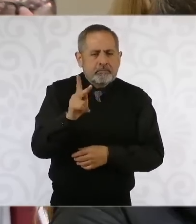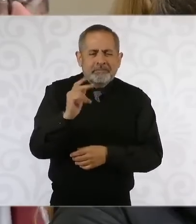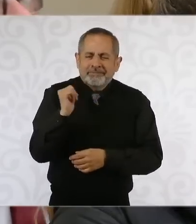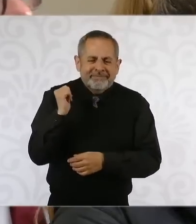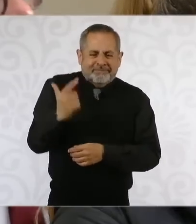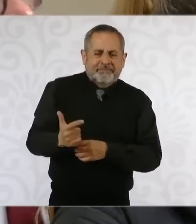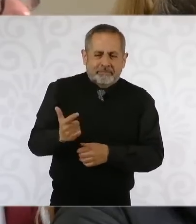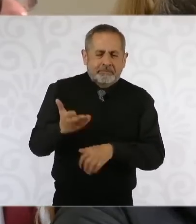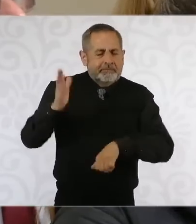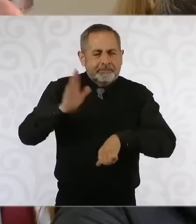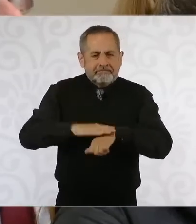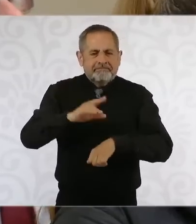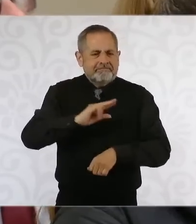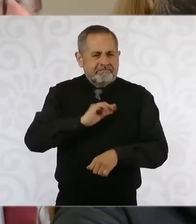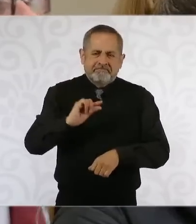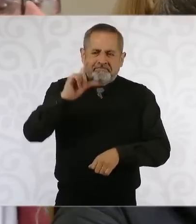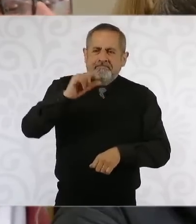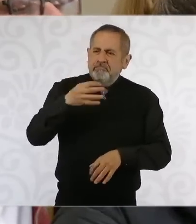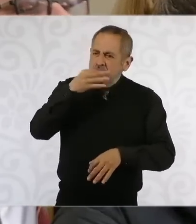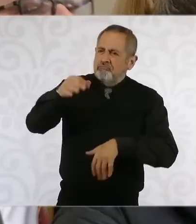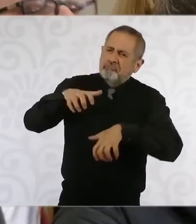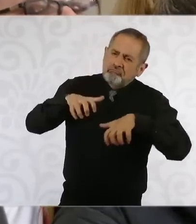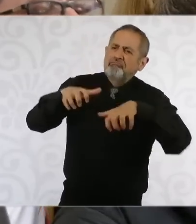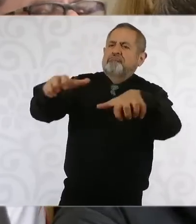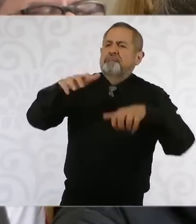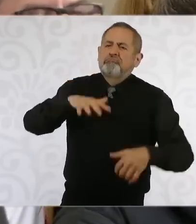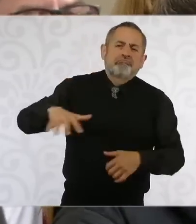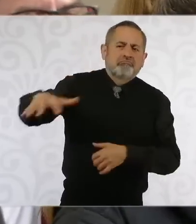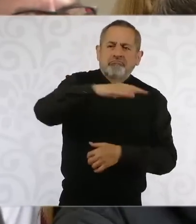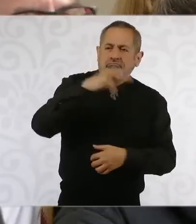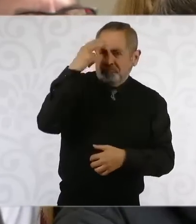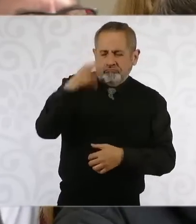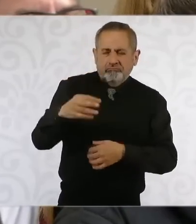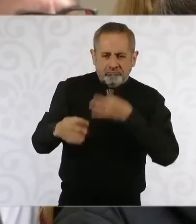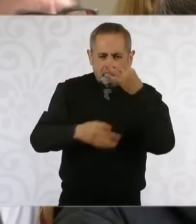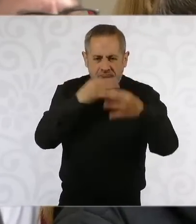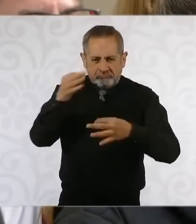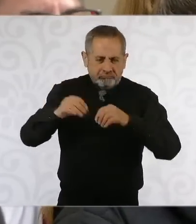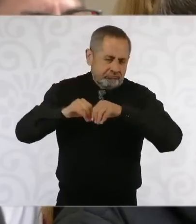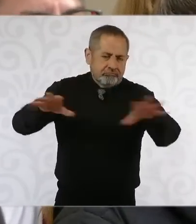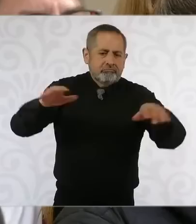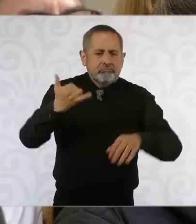mensaje especial hacia el pueblo de México y si enviaría también un mensaje que esperaría hacia